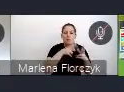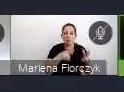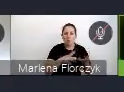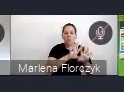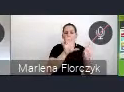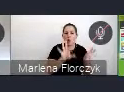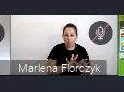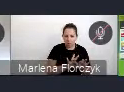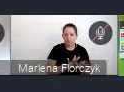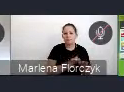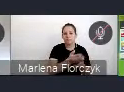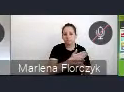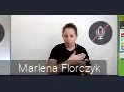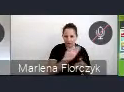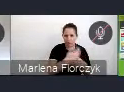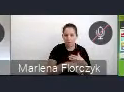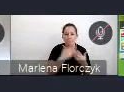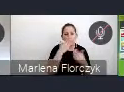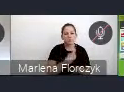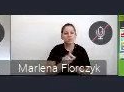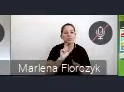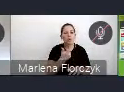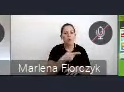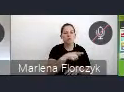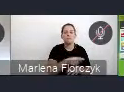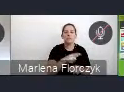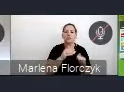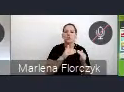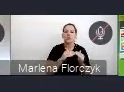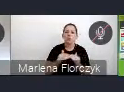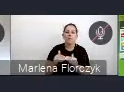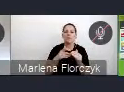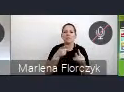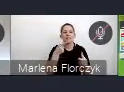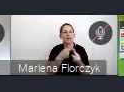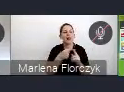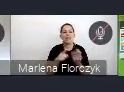pokazujący to, co Zrównoważone Cele Rozwoju znaczą dla miast.